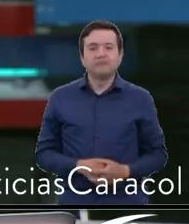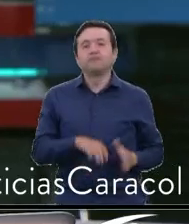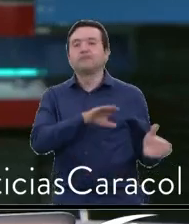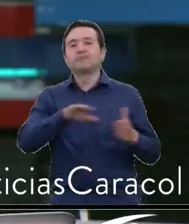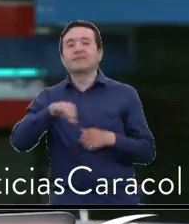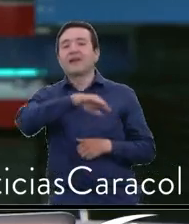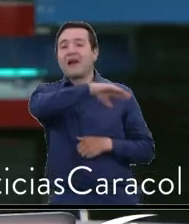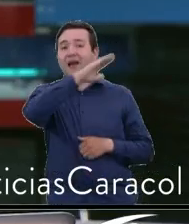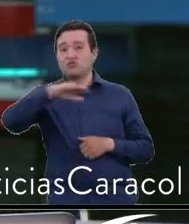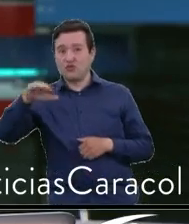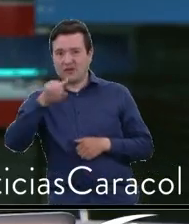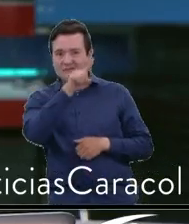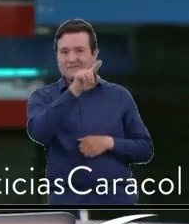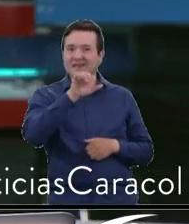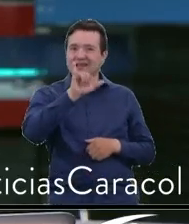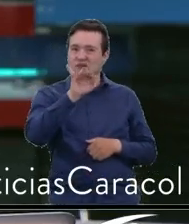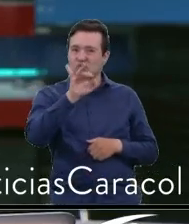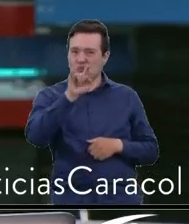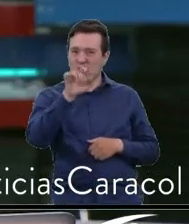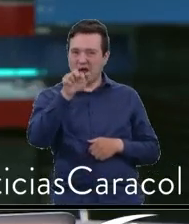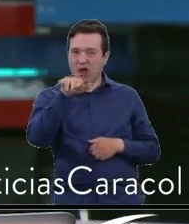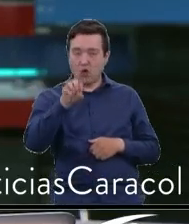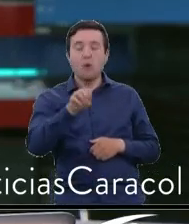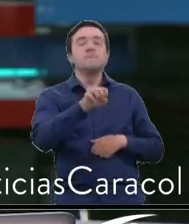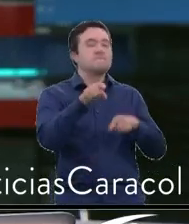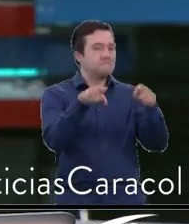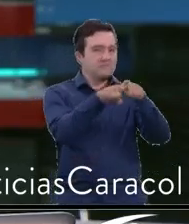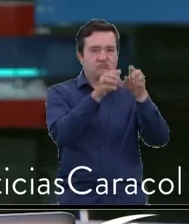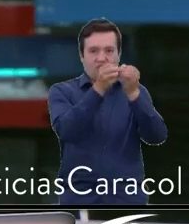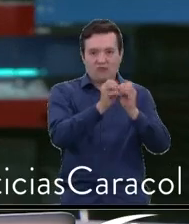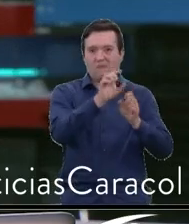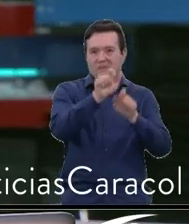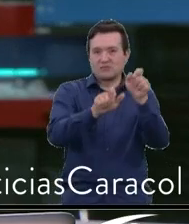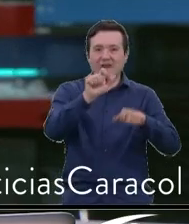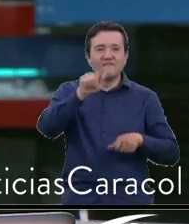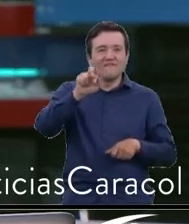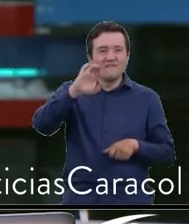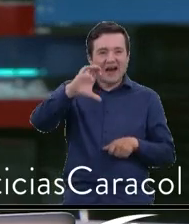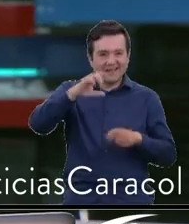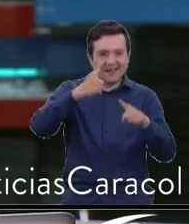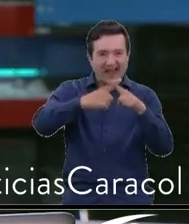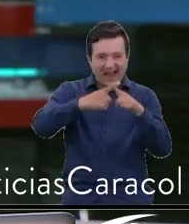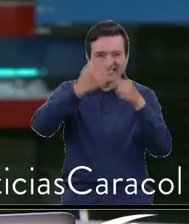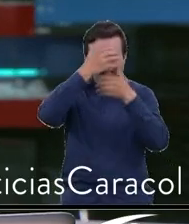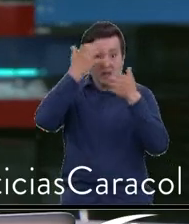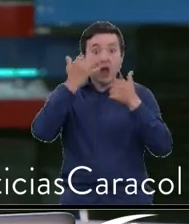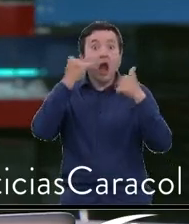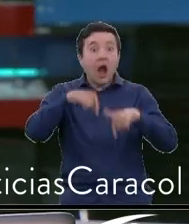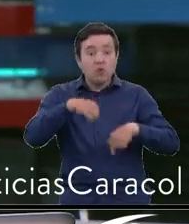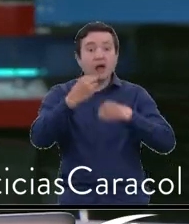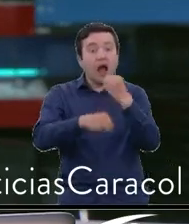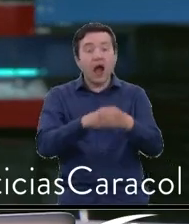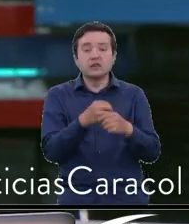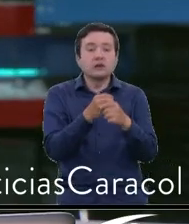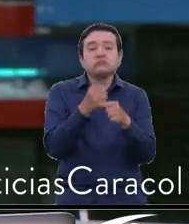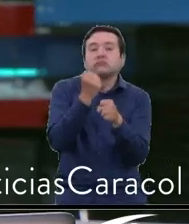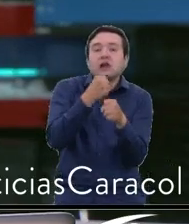generación de empleo. ))) en Ituango, Antioquía,